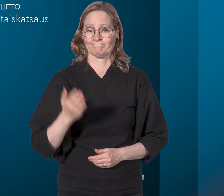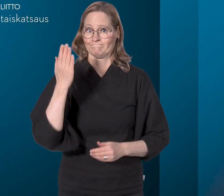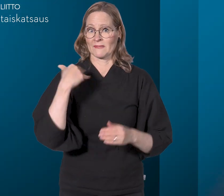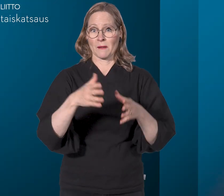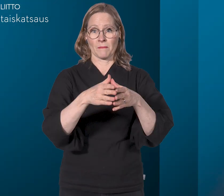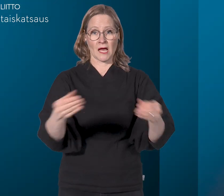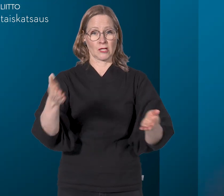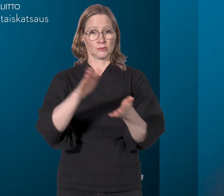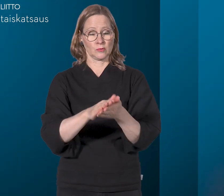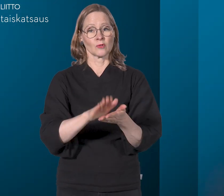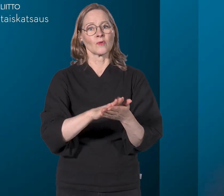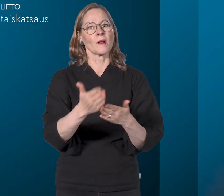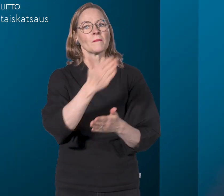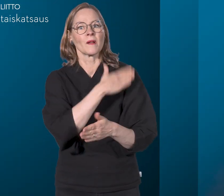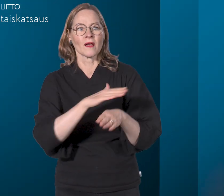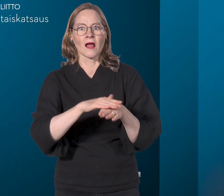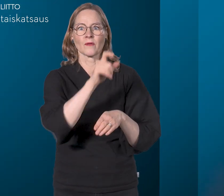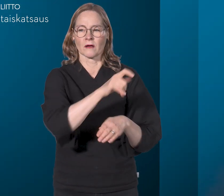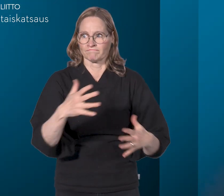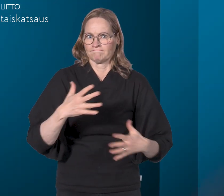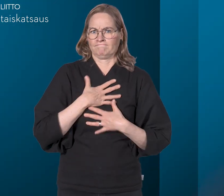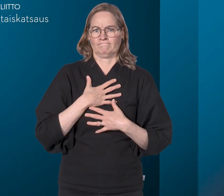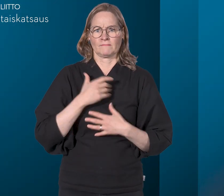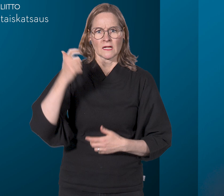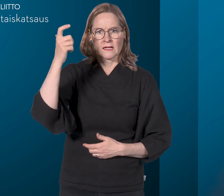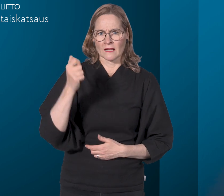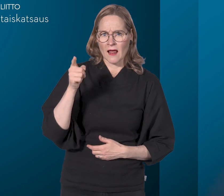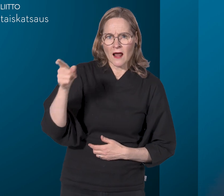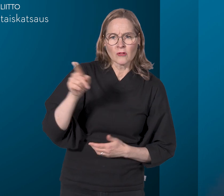Maaliskuussa Kela tyrmistytti tulkkauspalvelun käyttäjät -